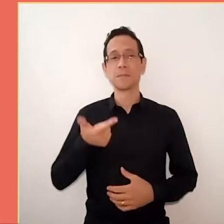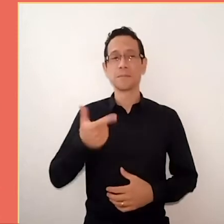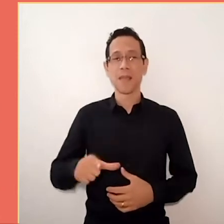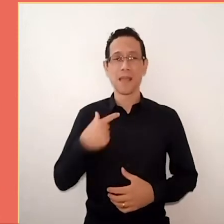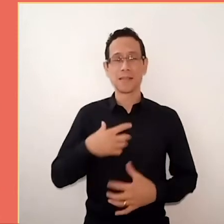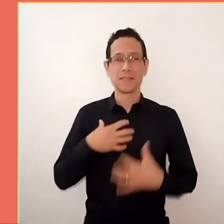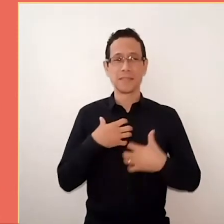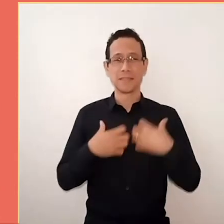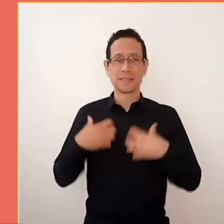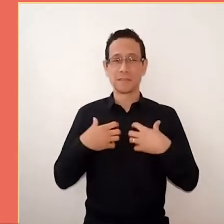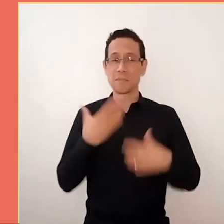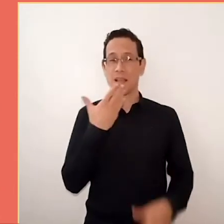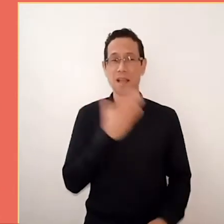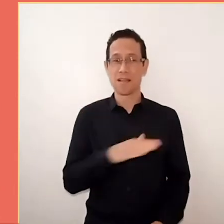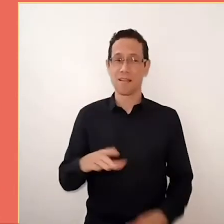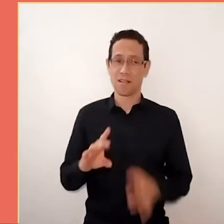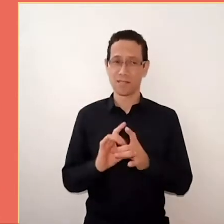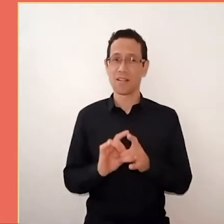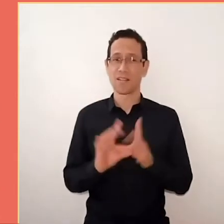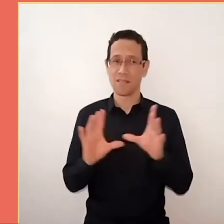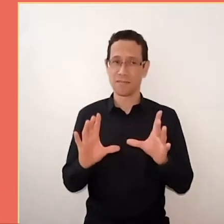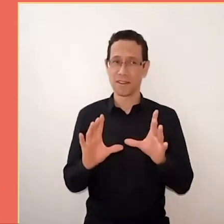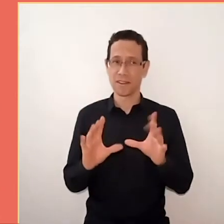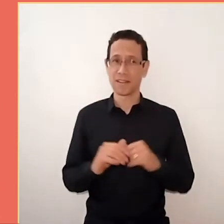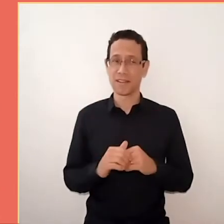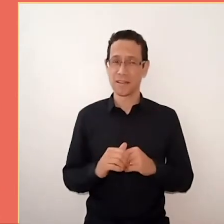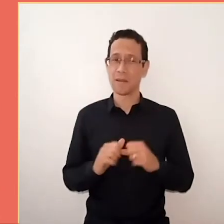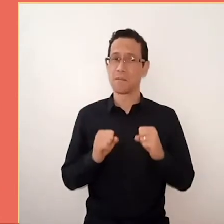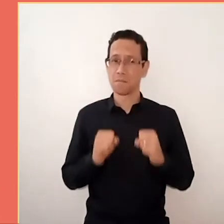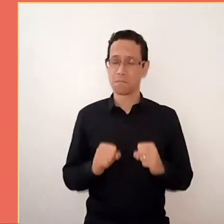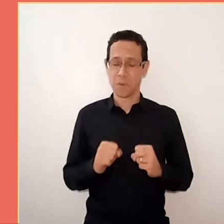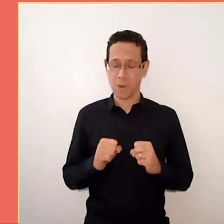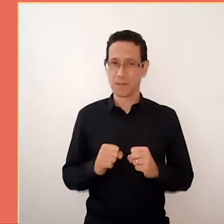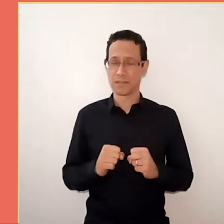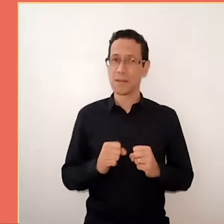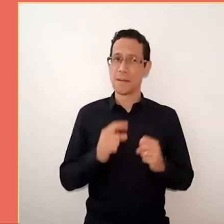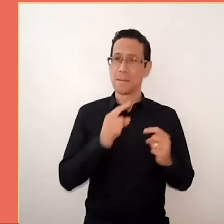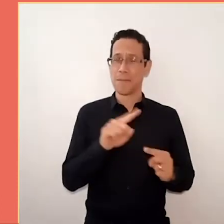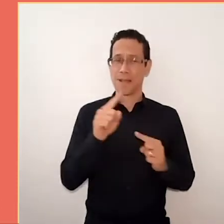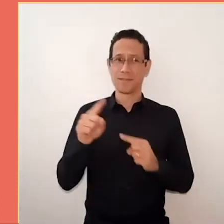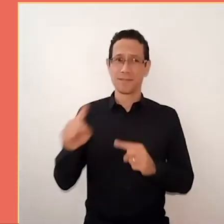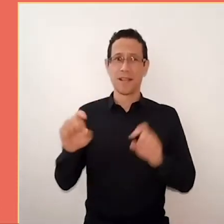Uma criança livre é uma criança que pode ameaçar muitas estruturas familiares.